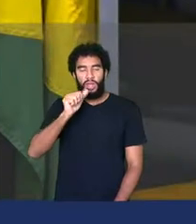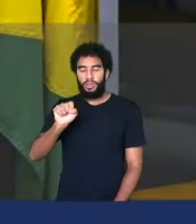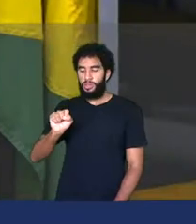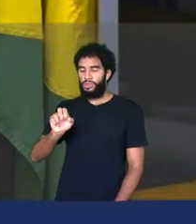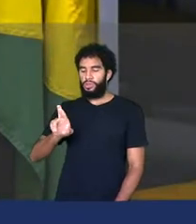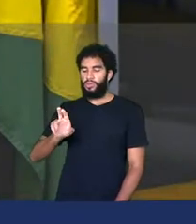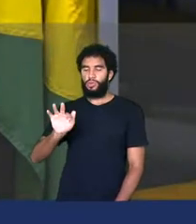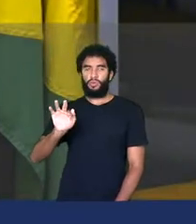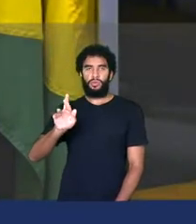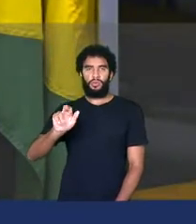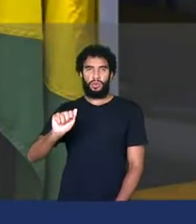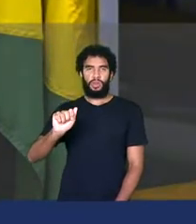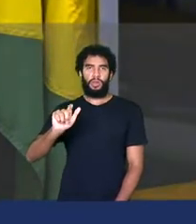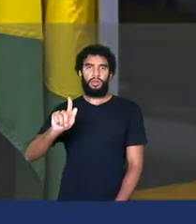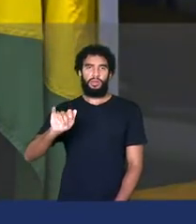TRABALHO DA SUF RAJISTAS E